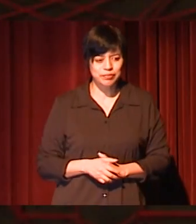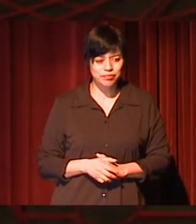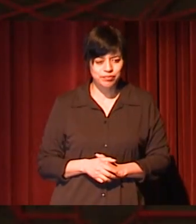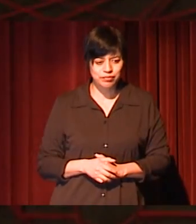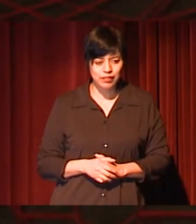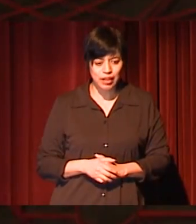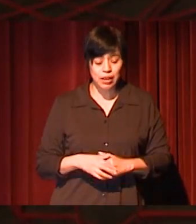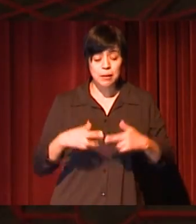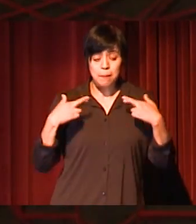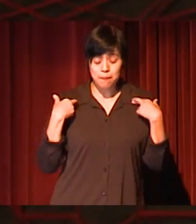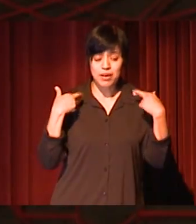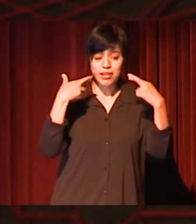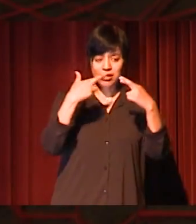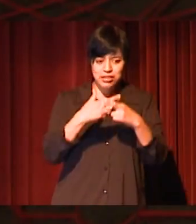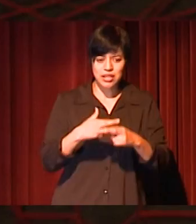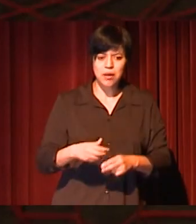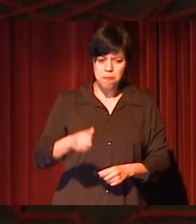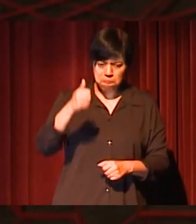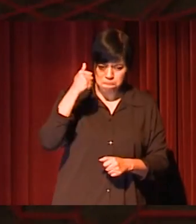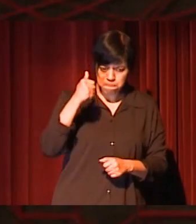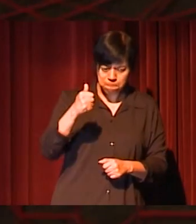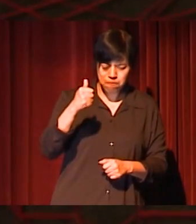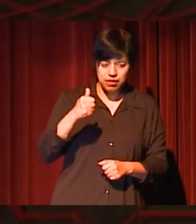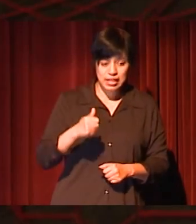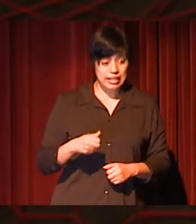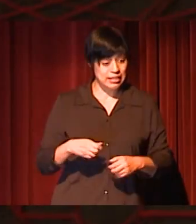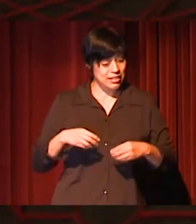Para ser un profesor de excelencia, tienes que dar todo de ti.